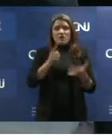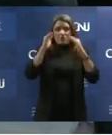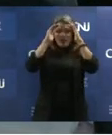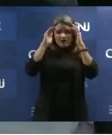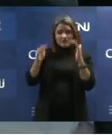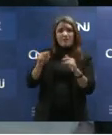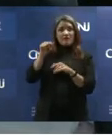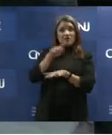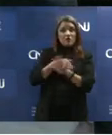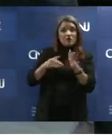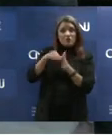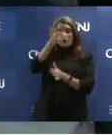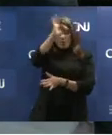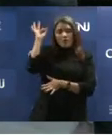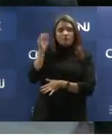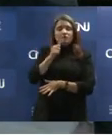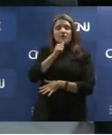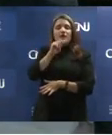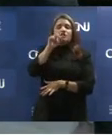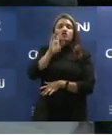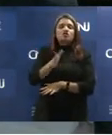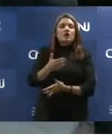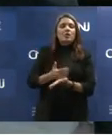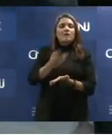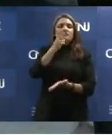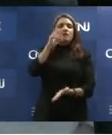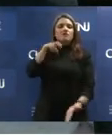Viola outrossim, a garantia constitucional